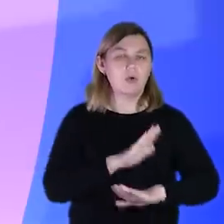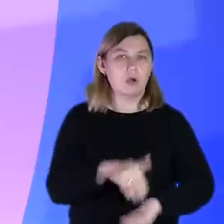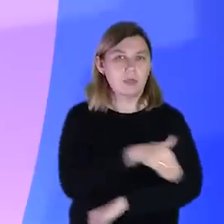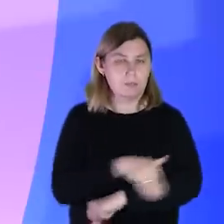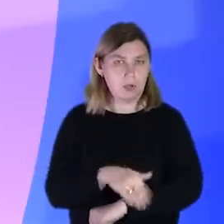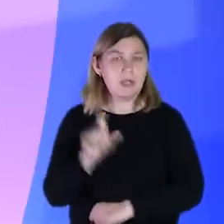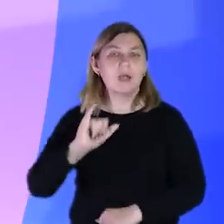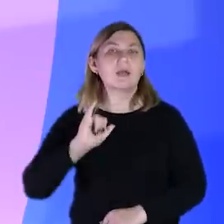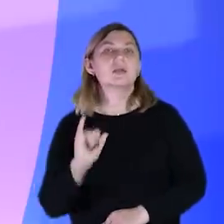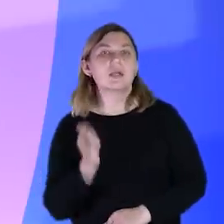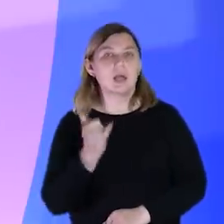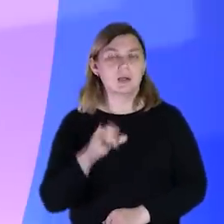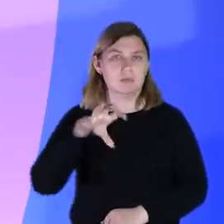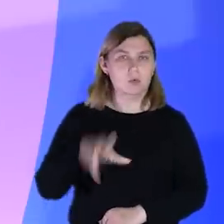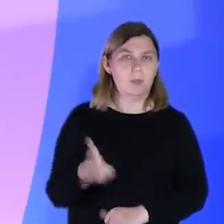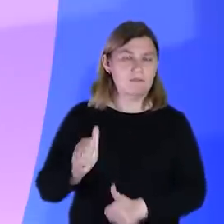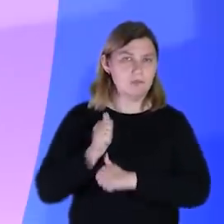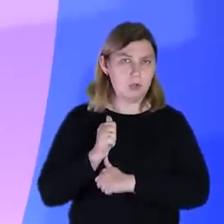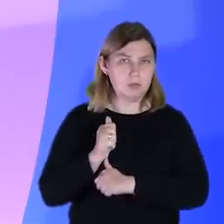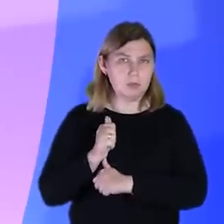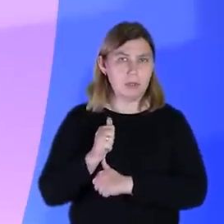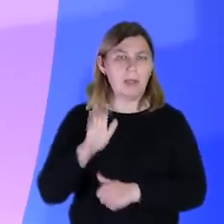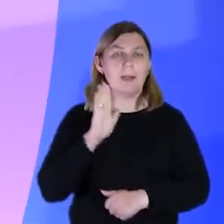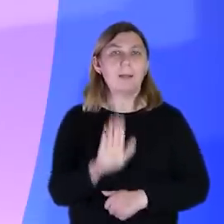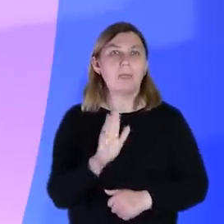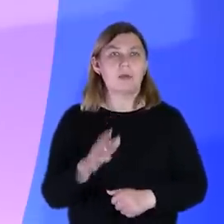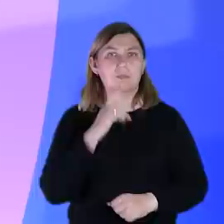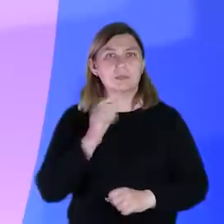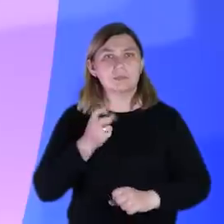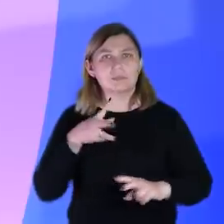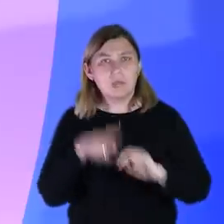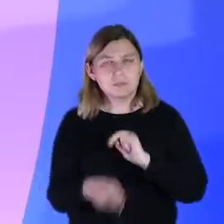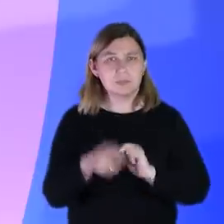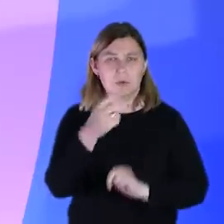który jako specjalna formacja wojskowa miał dać "tamę" tak naprawdę rosyjskiej dywersji,